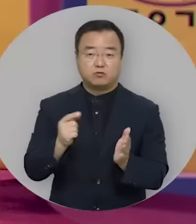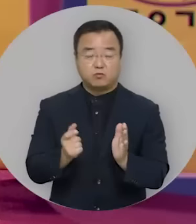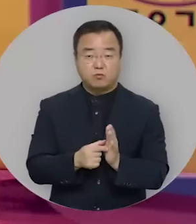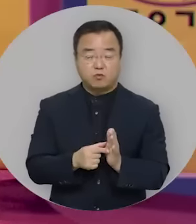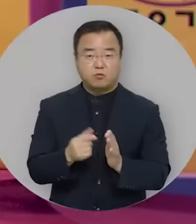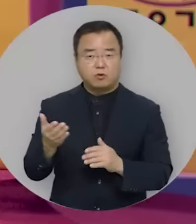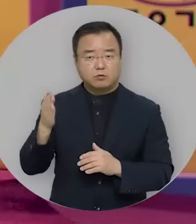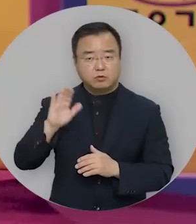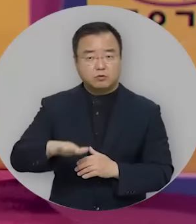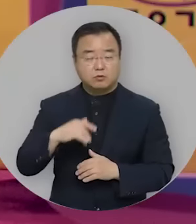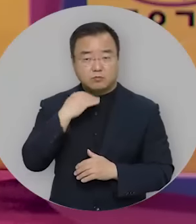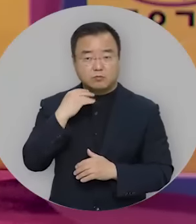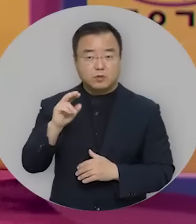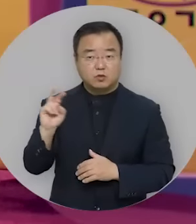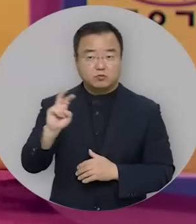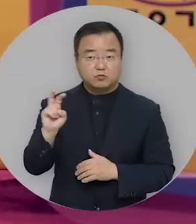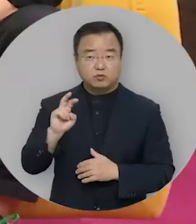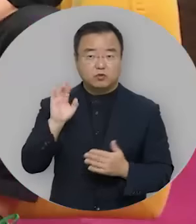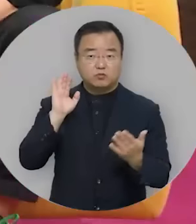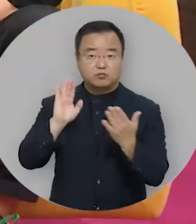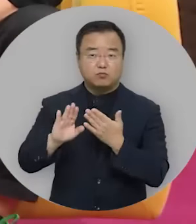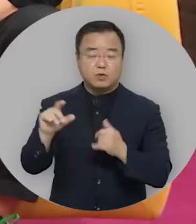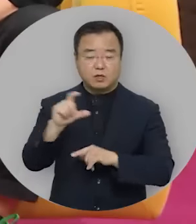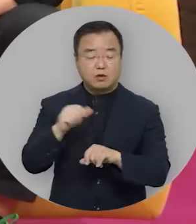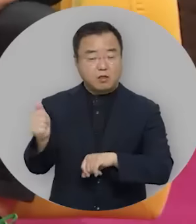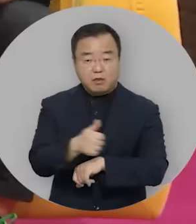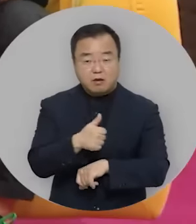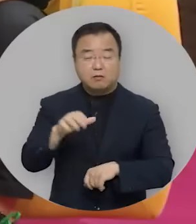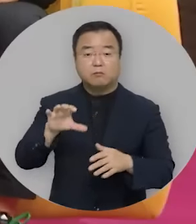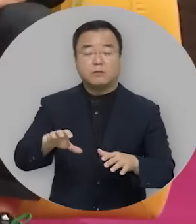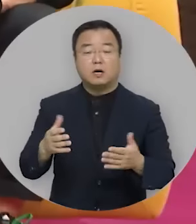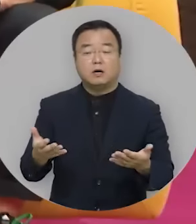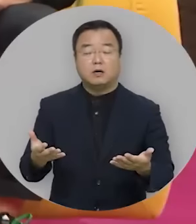그런데 20살 이후에 더 이상 갈 데가 없어졌을 때